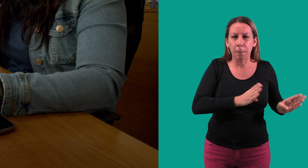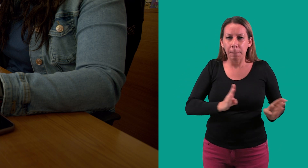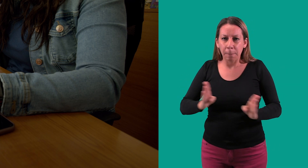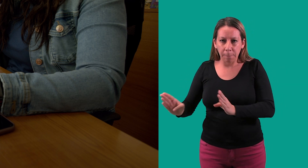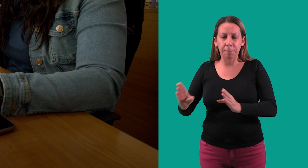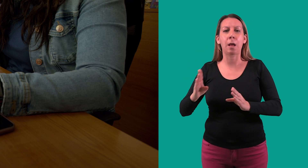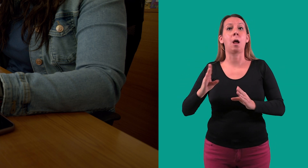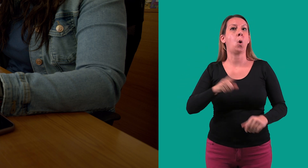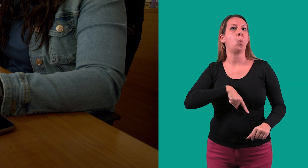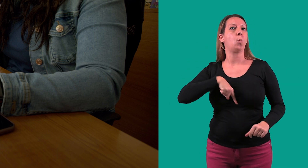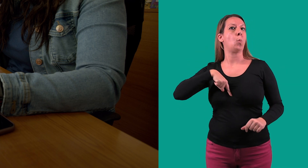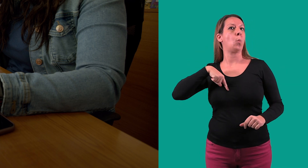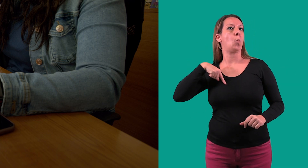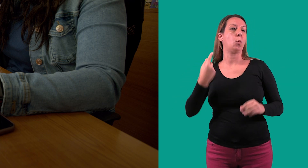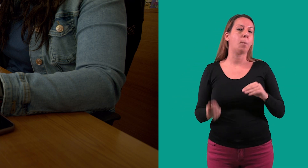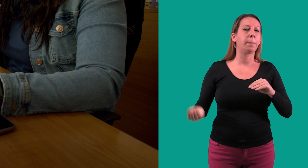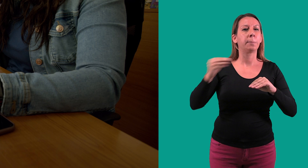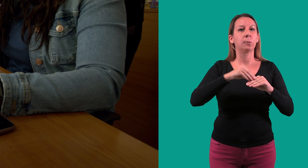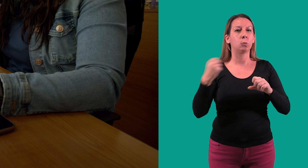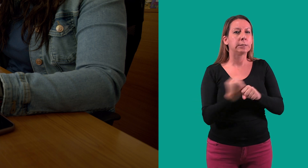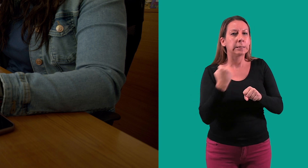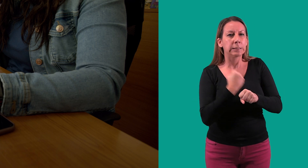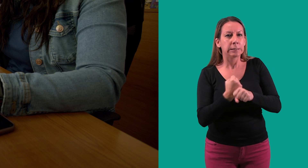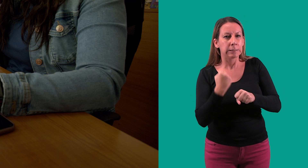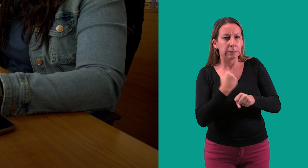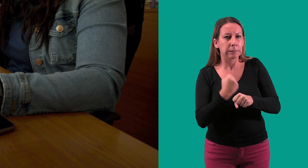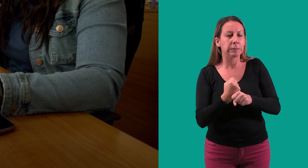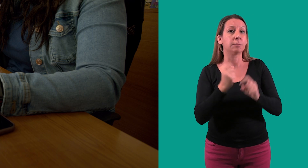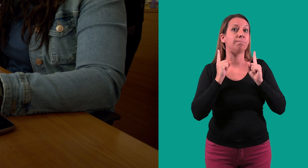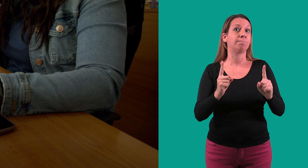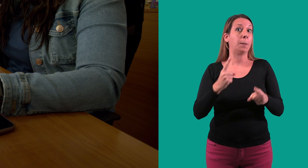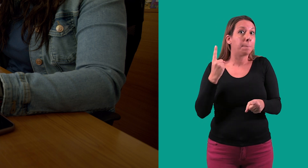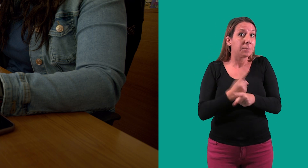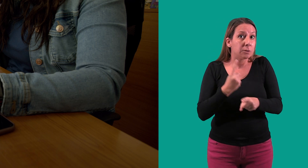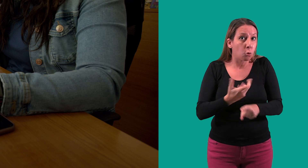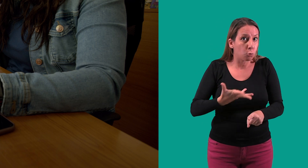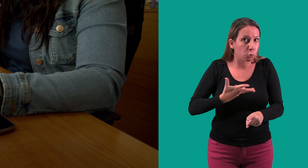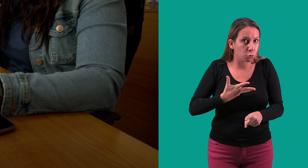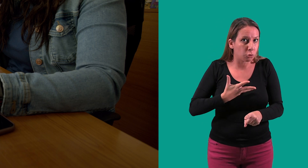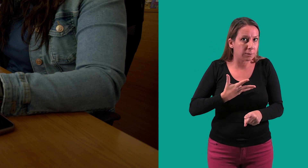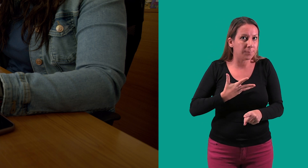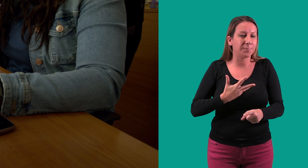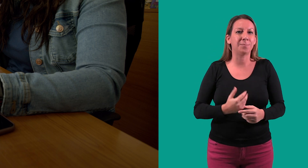e se necessario lavora più ore per rispettare le scadenze .